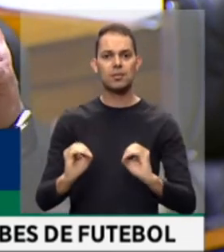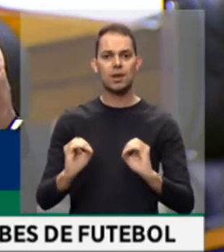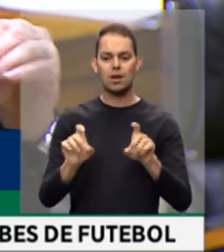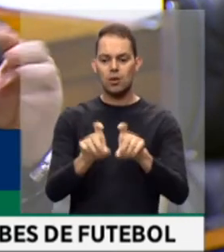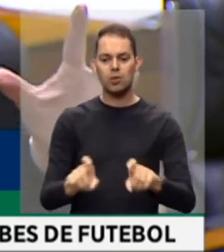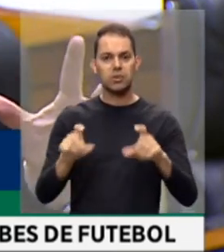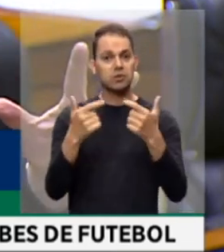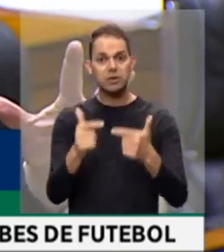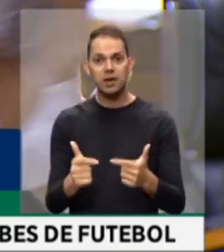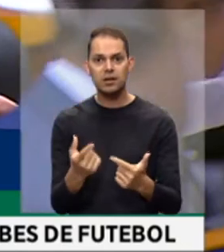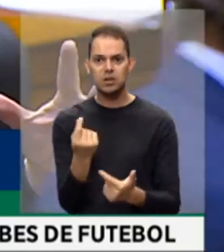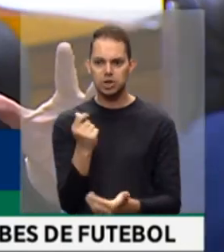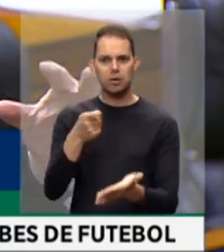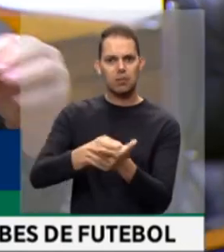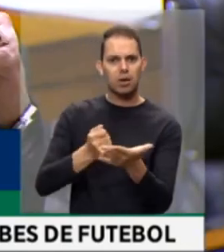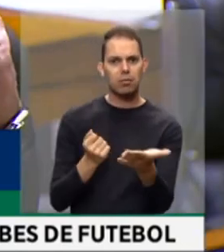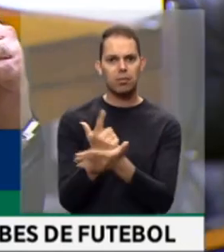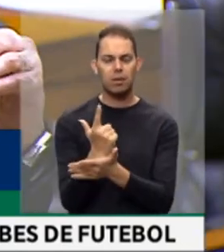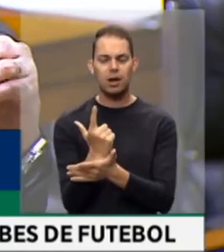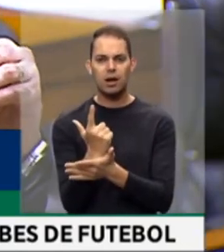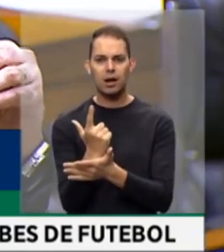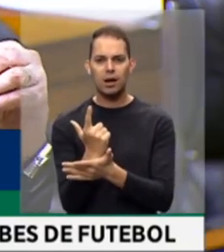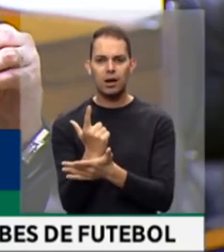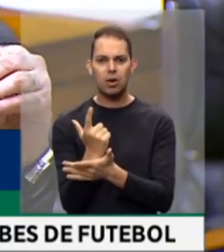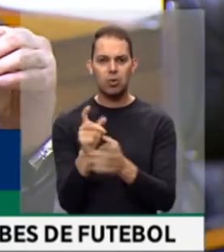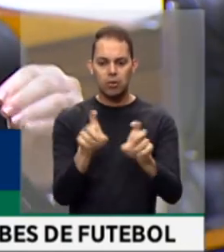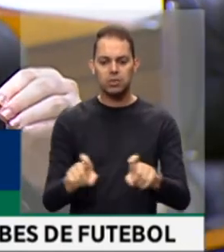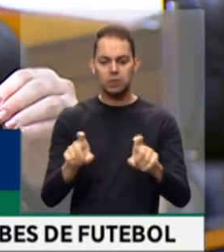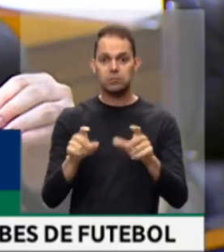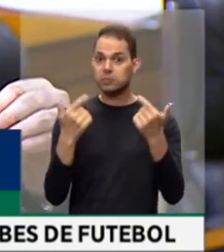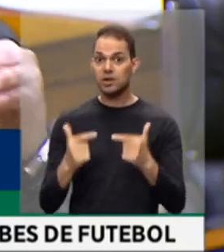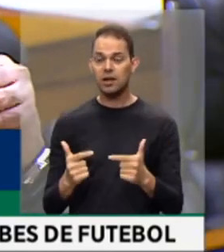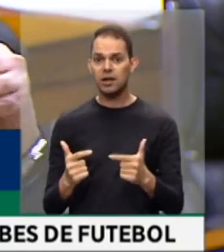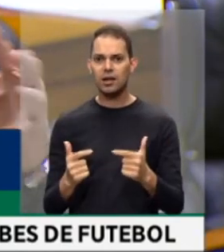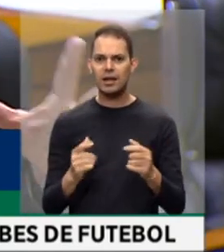AULA. OS JOVENS... AS CRIANÇ AS, ESTÃO SEM AULA. E NÃO TEM COMPUTADOR, E NÃO TEM DINHEIRO PARA COMPUTADOR. E